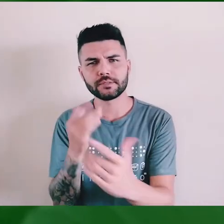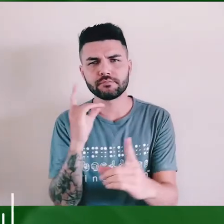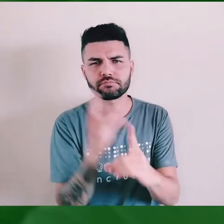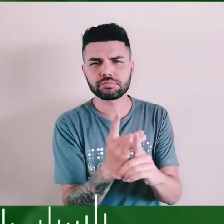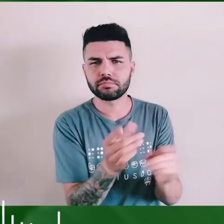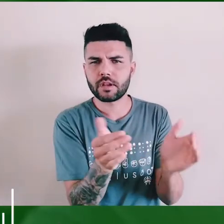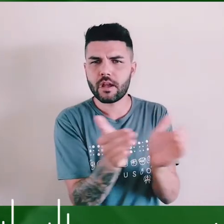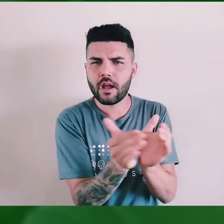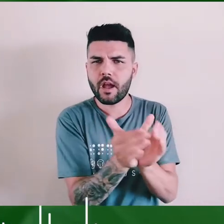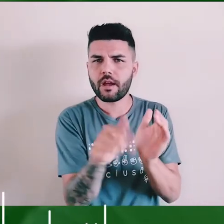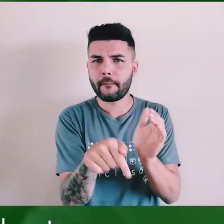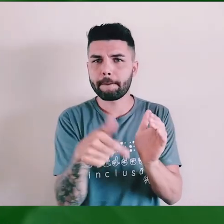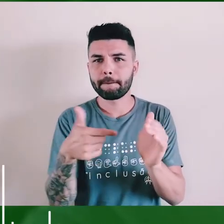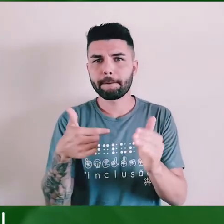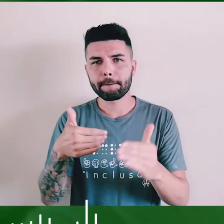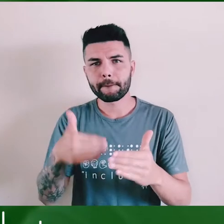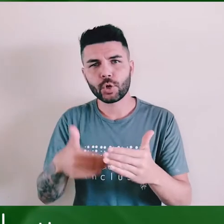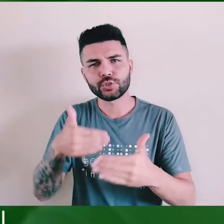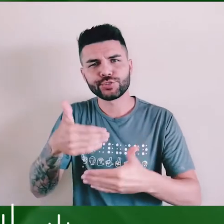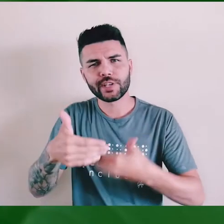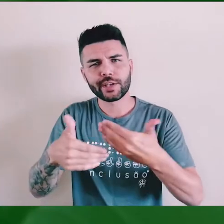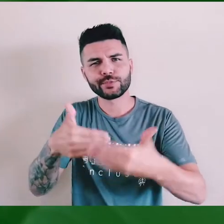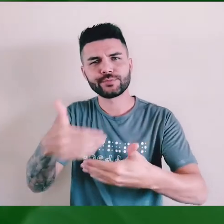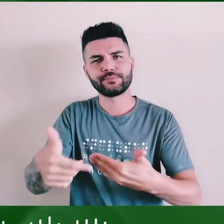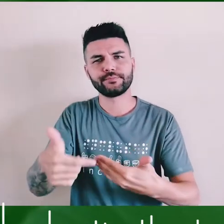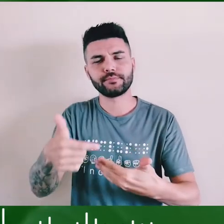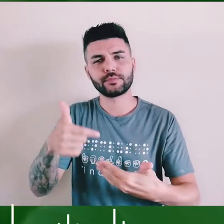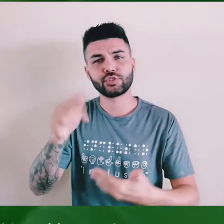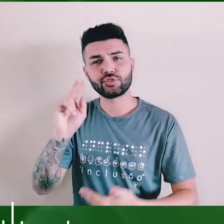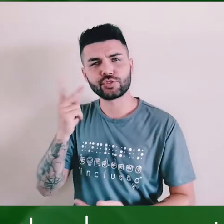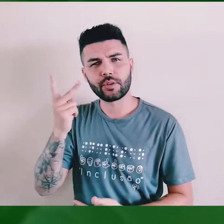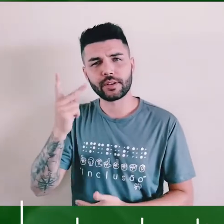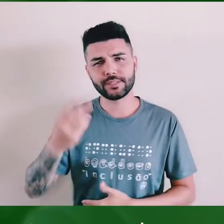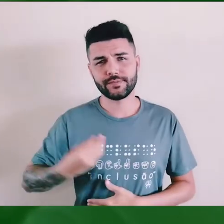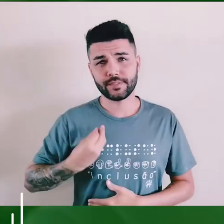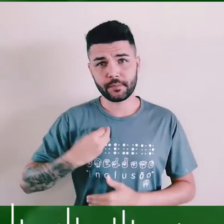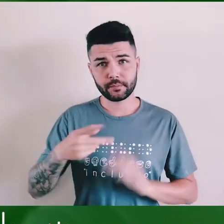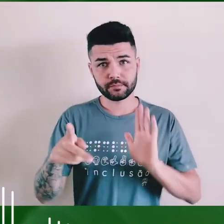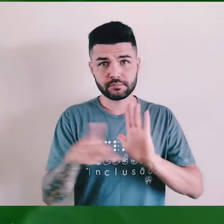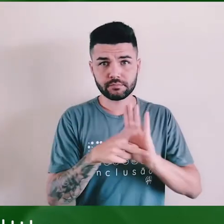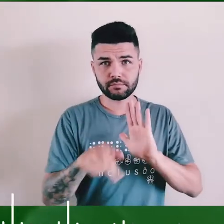jovens que já tem um processo, uma história de vida pra compartilhar com a gente, e com